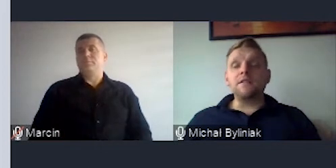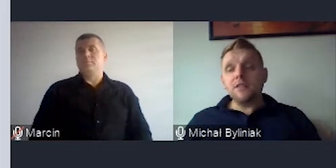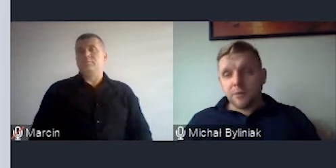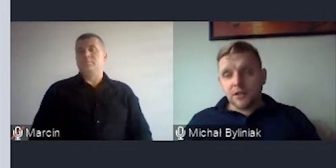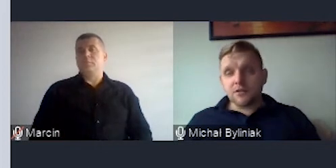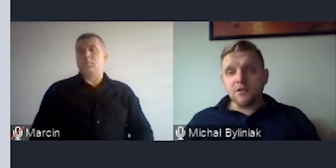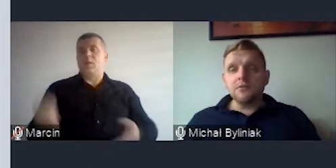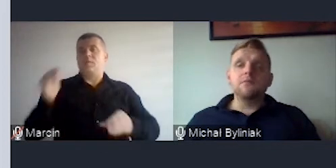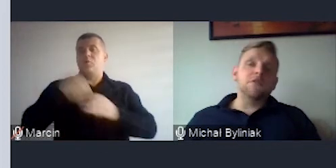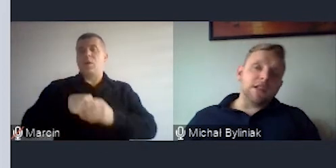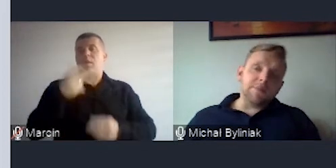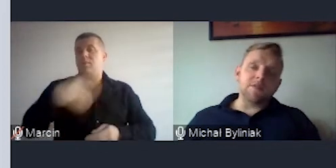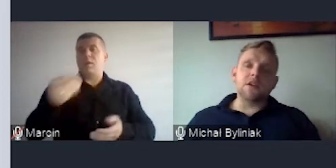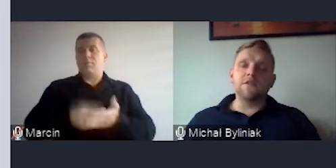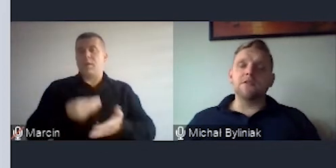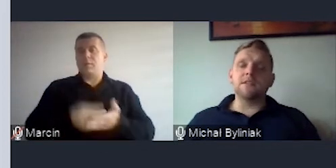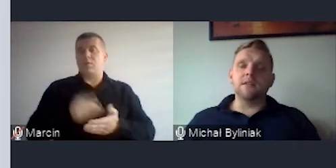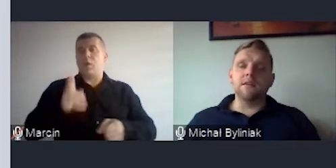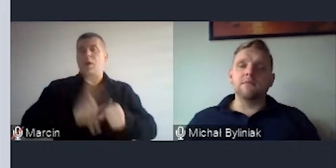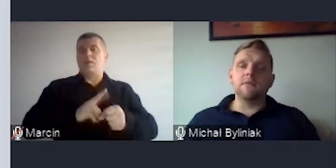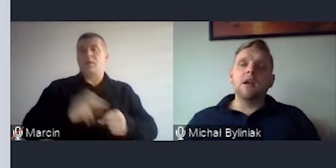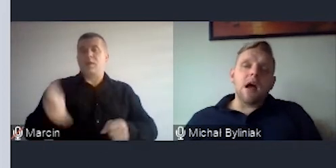Wkład niepieniężny to data pierwszego wykorzystania,